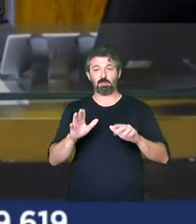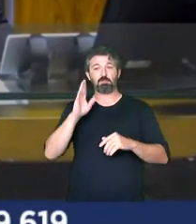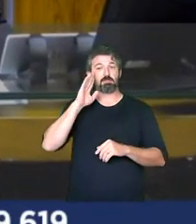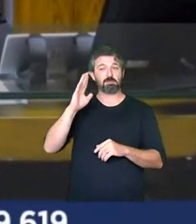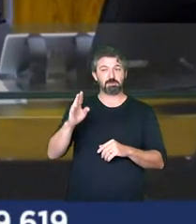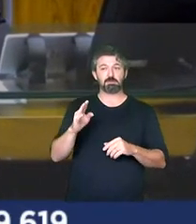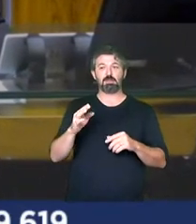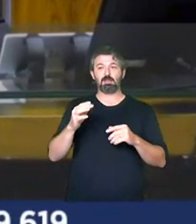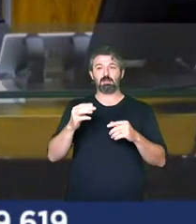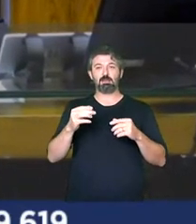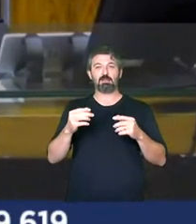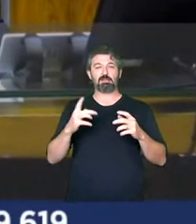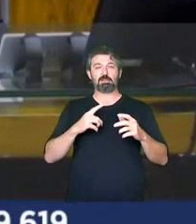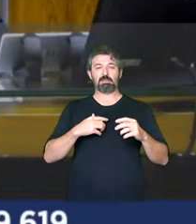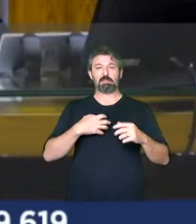PRINCIPALMENTE QUANDO HÁ TENSÃO ENTRE OS COLEGAS É